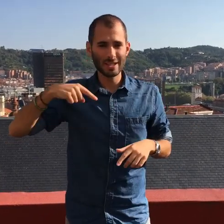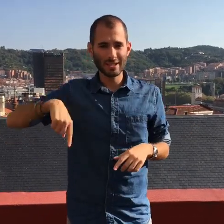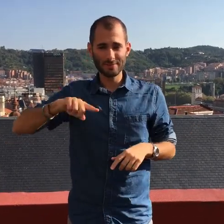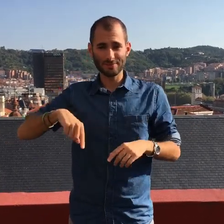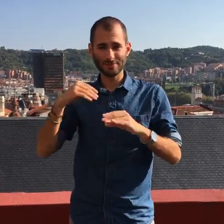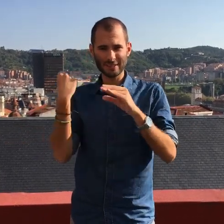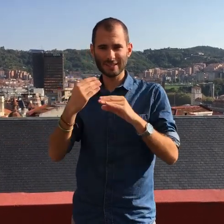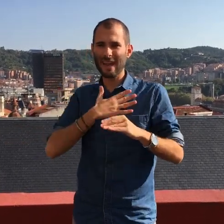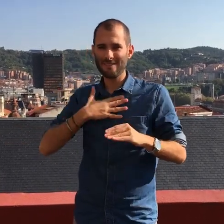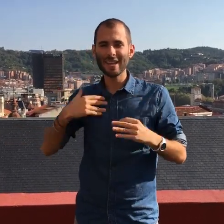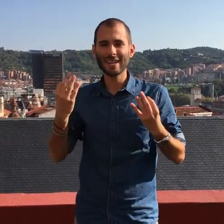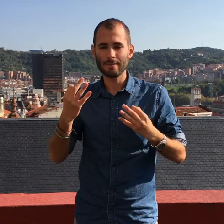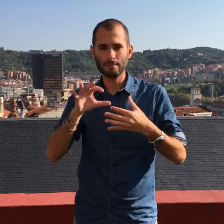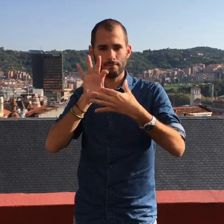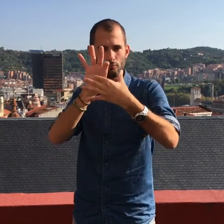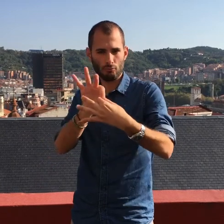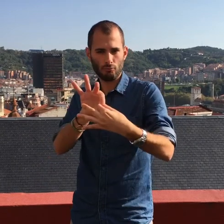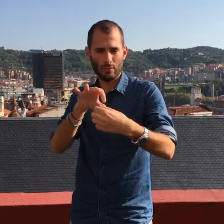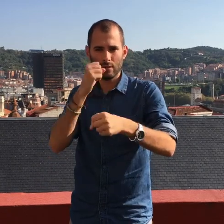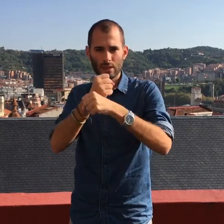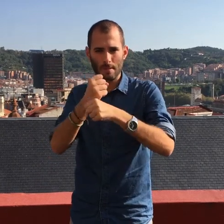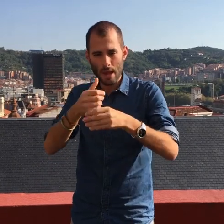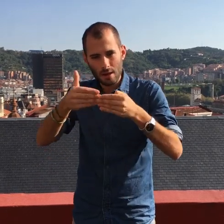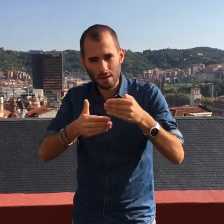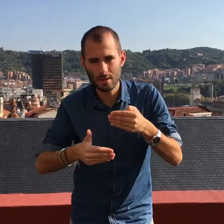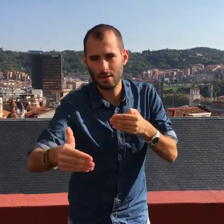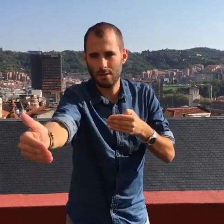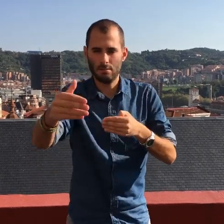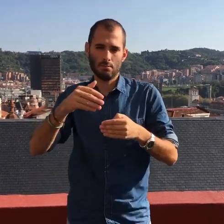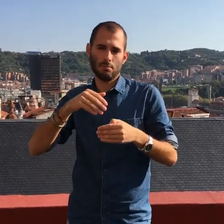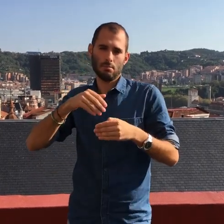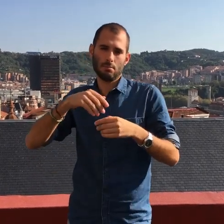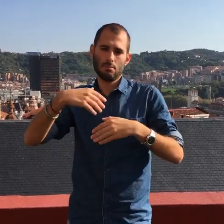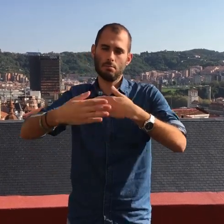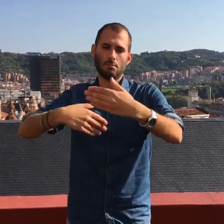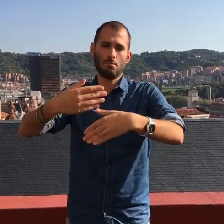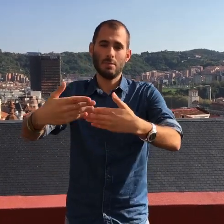La CJS-CNSE quiere además recordar la importancia de seguir trabajando juntes,